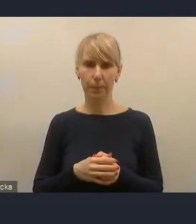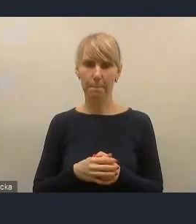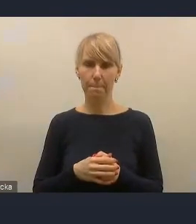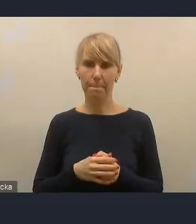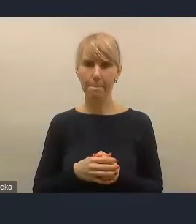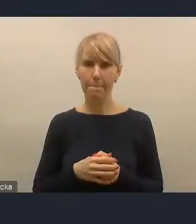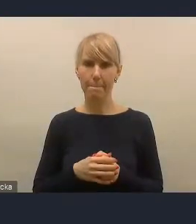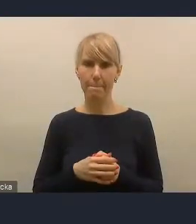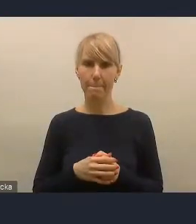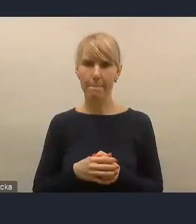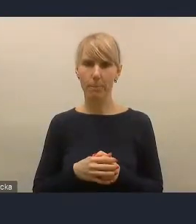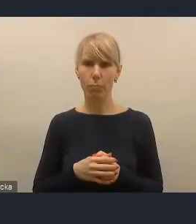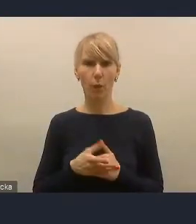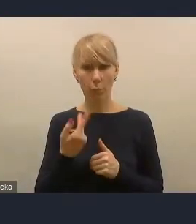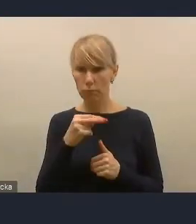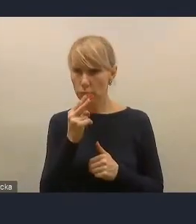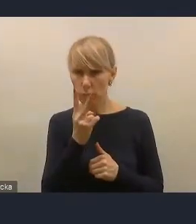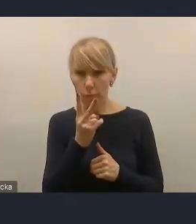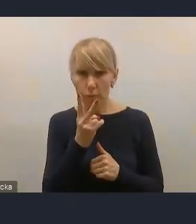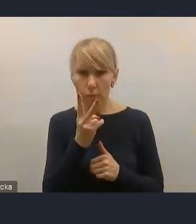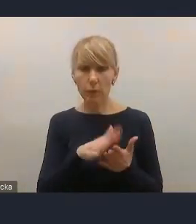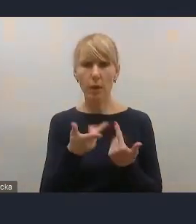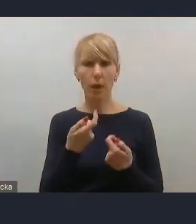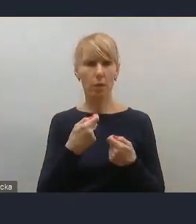Widzimy, że jeszcze jest jakiś problem techniczny.